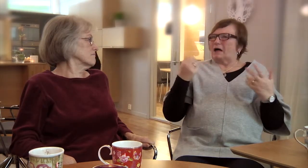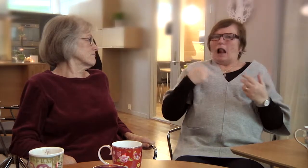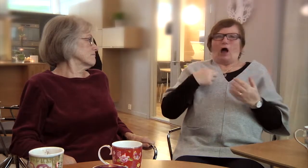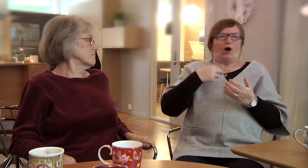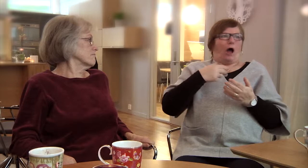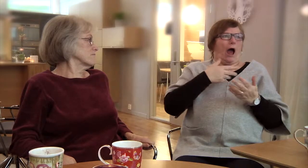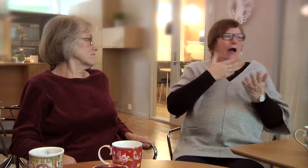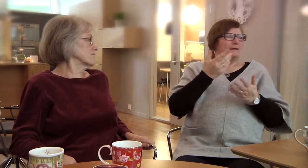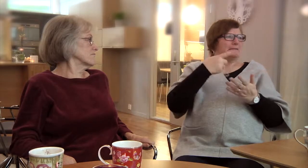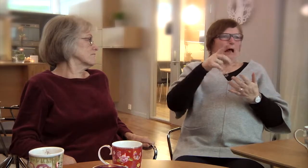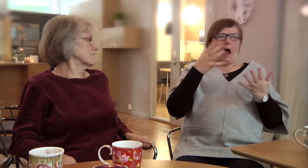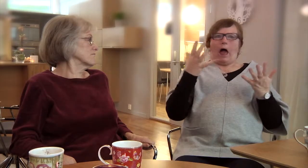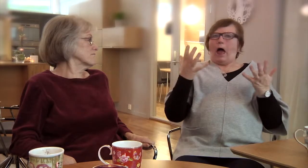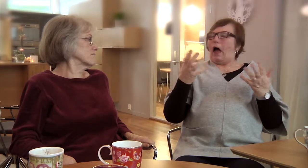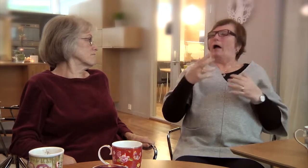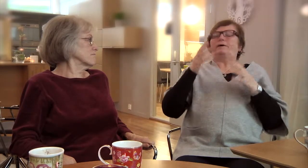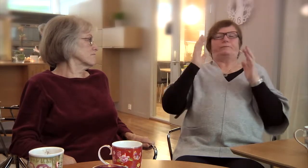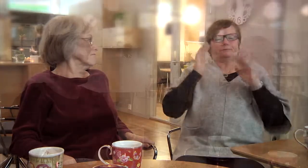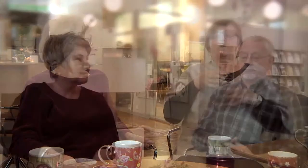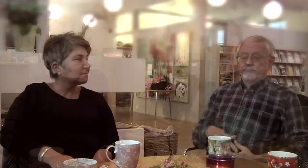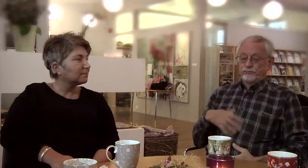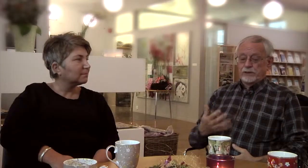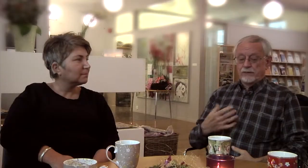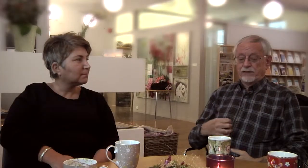Jeg visste ikke hvem jeg skulle henvende meg til.